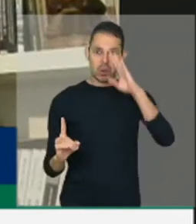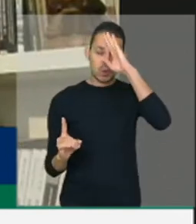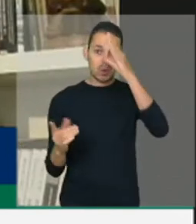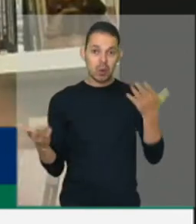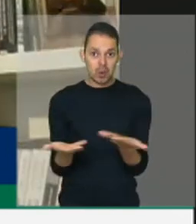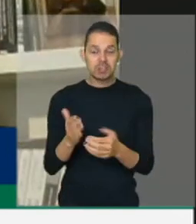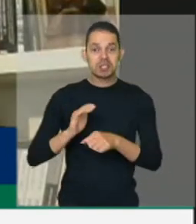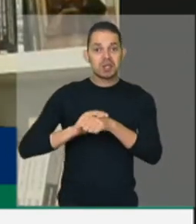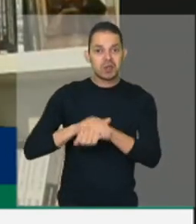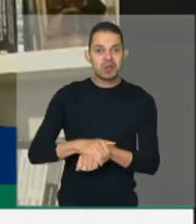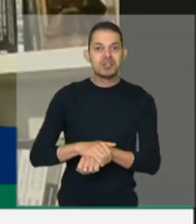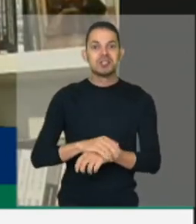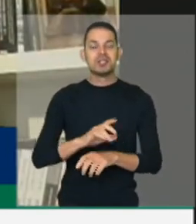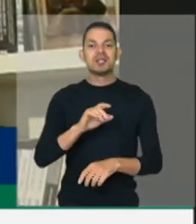HOJE É NOITE COM EMPRESÁ RIOS... PARECE QUE ONTEM